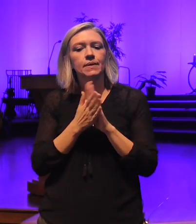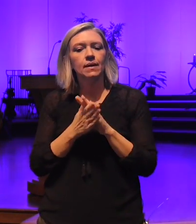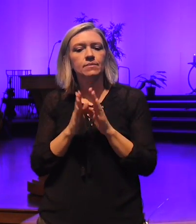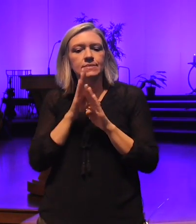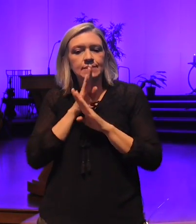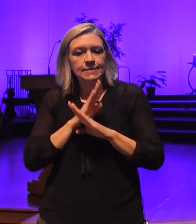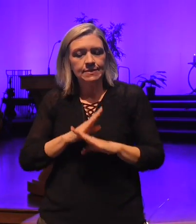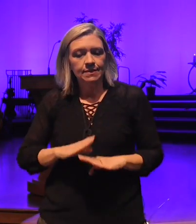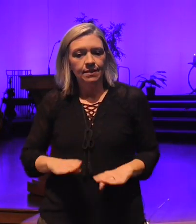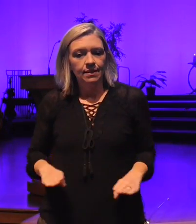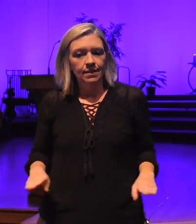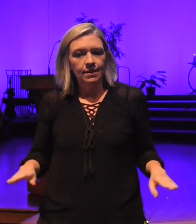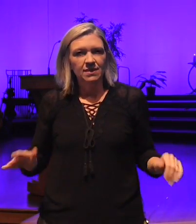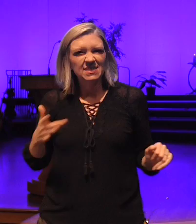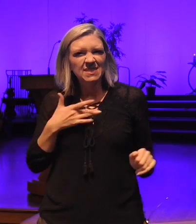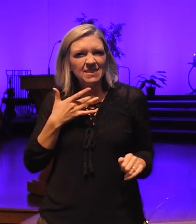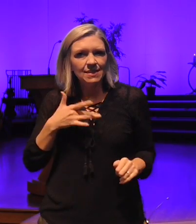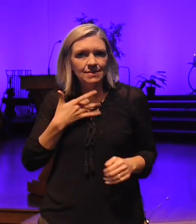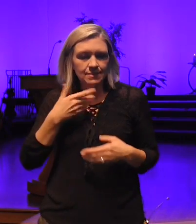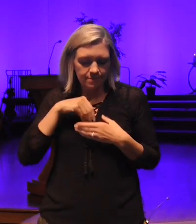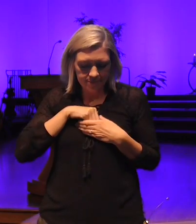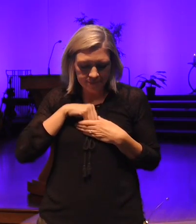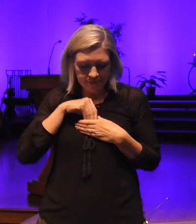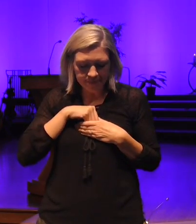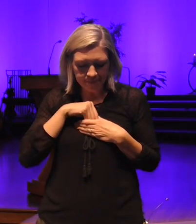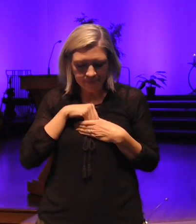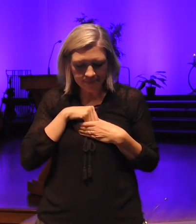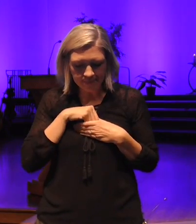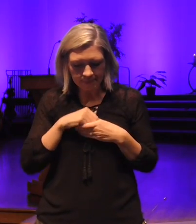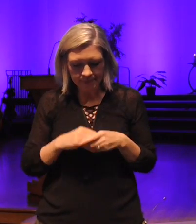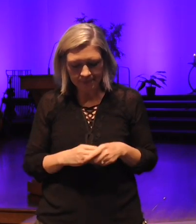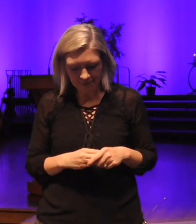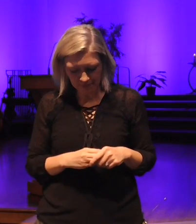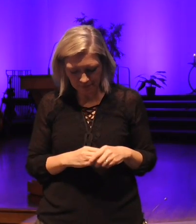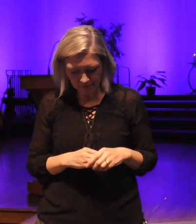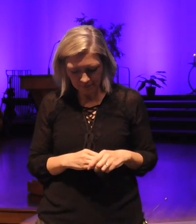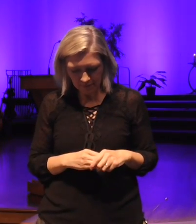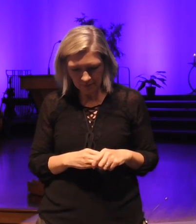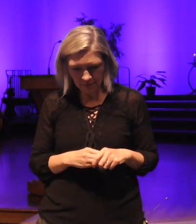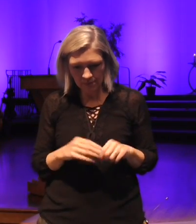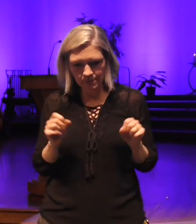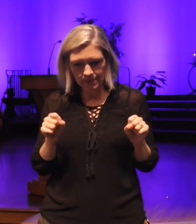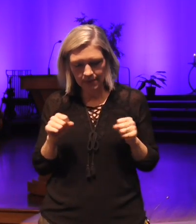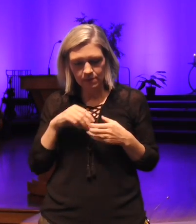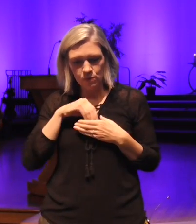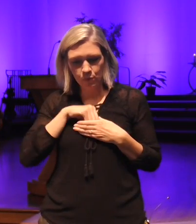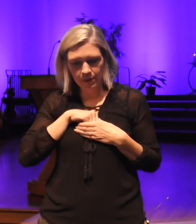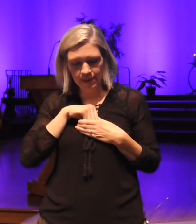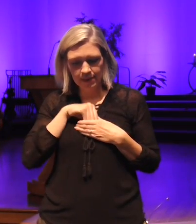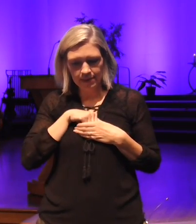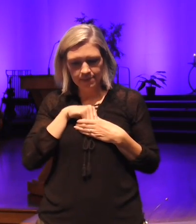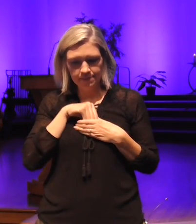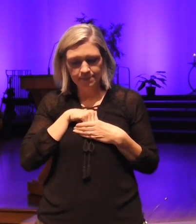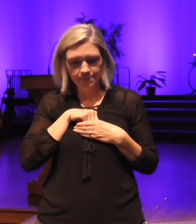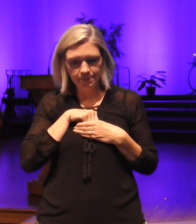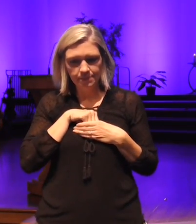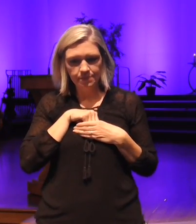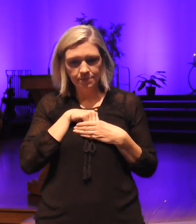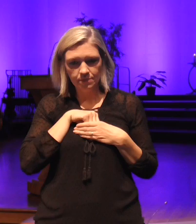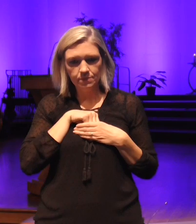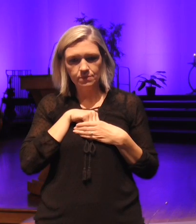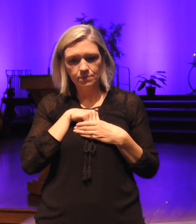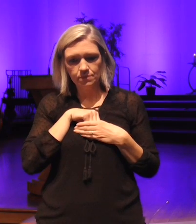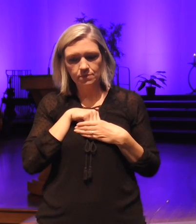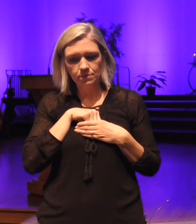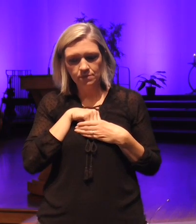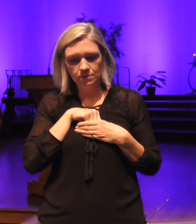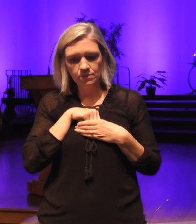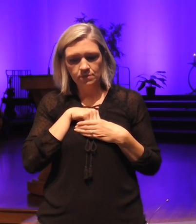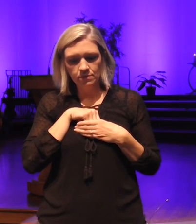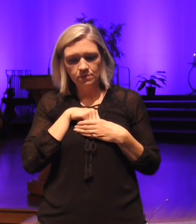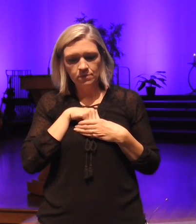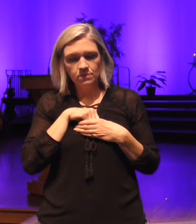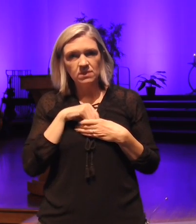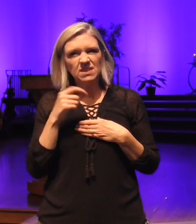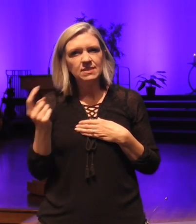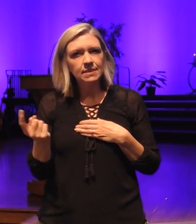dentro sí dentro hay algo que sabe y nunca